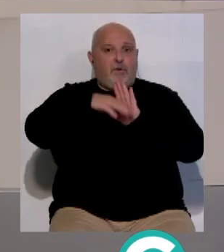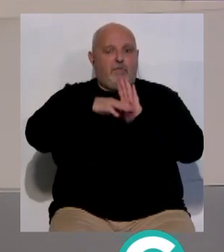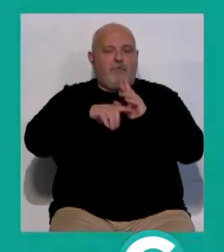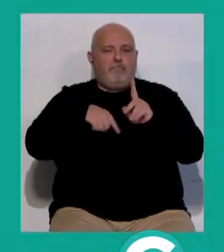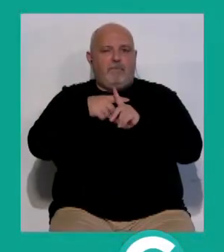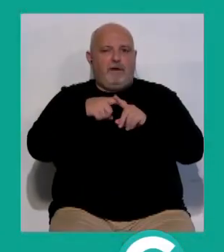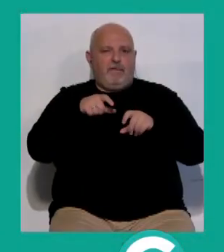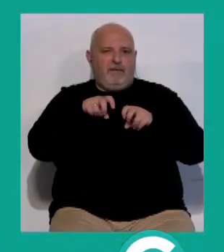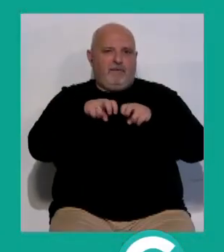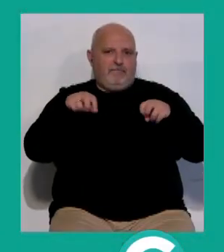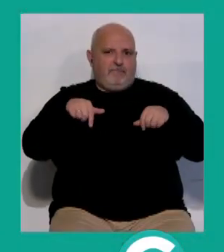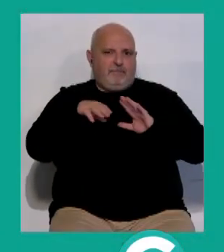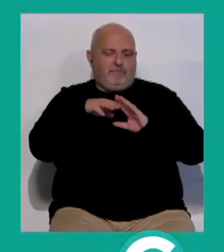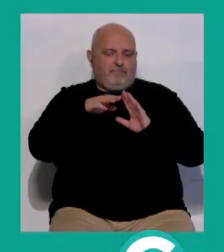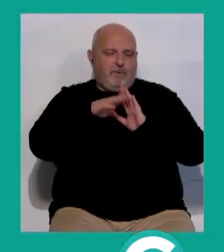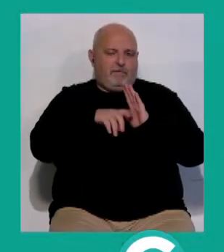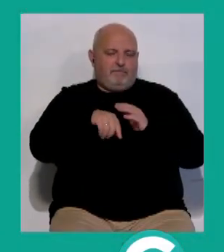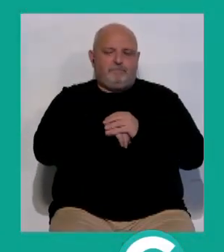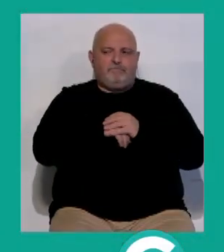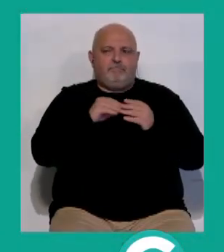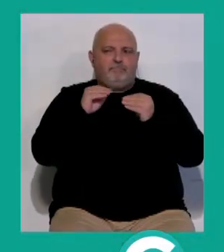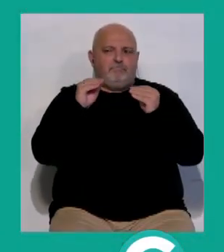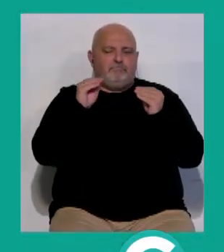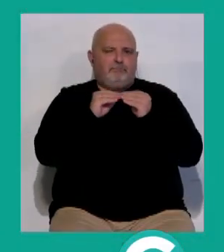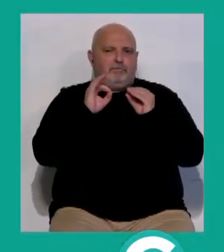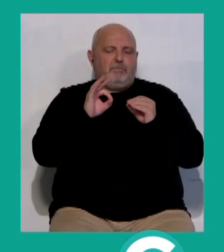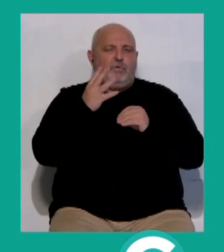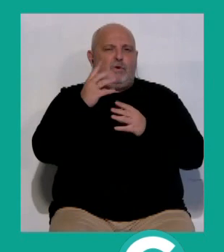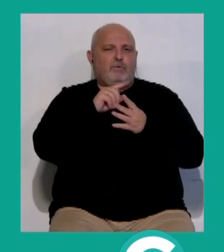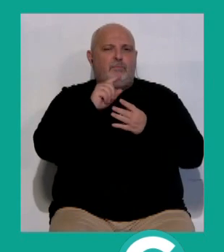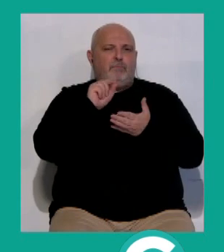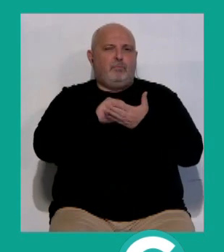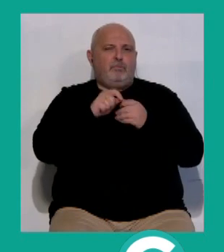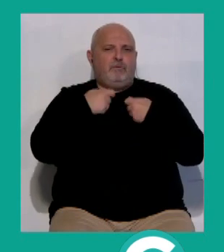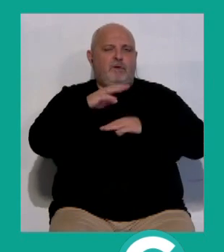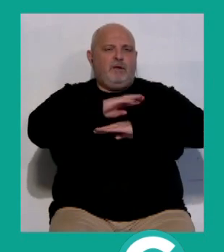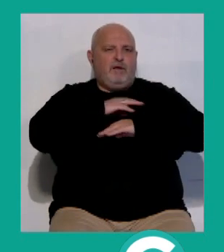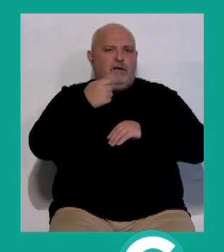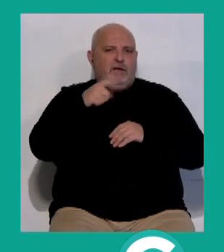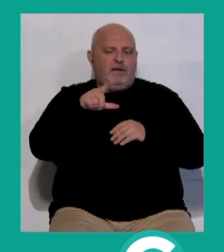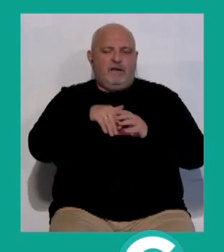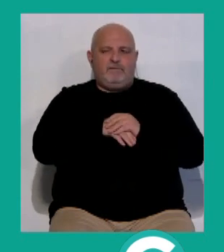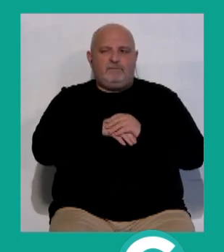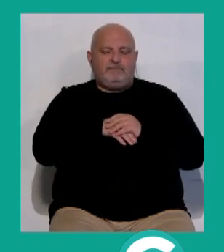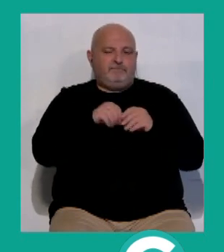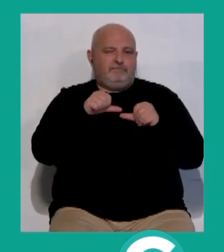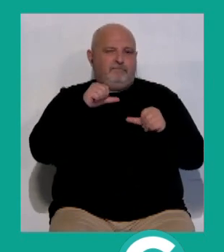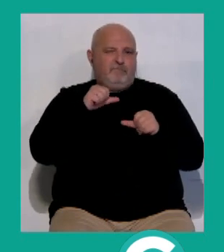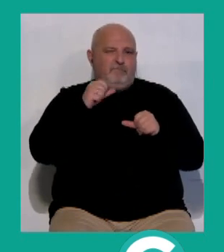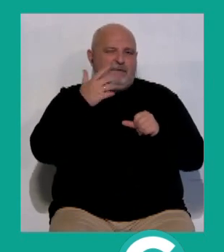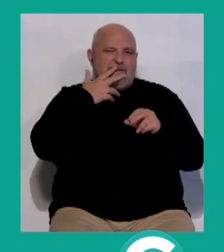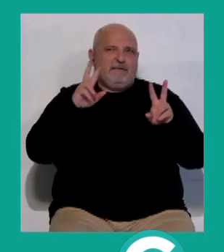de marcharnos hay unanimidad con cuatro puntos para tro regularidad Ramón blanco que puntúa la